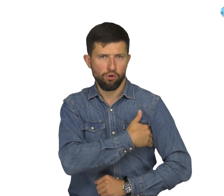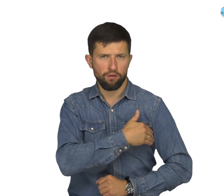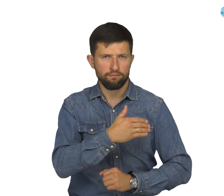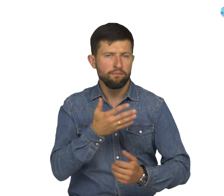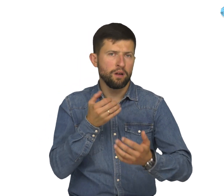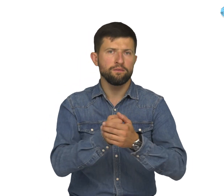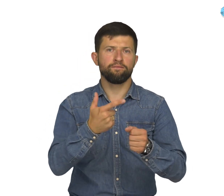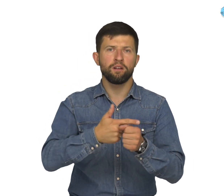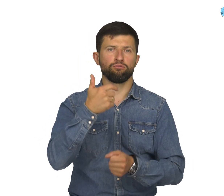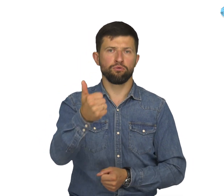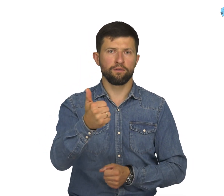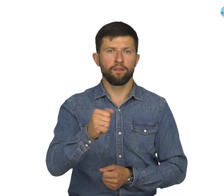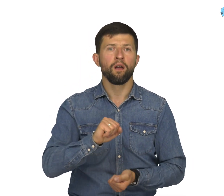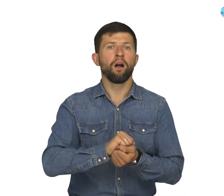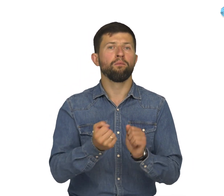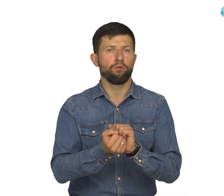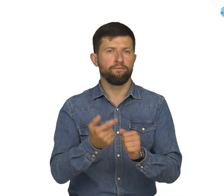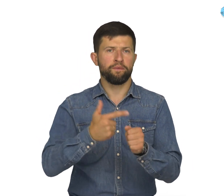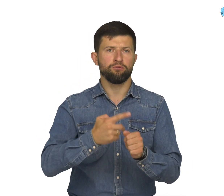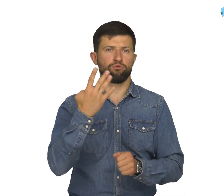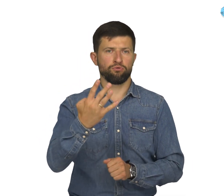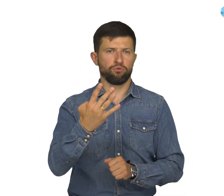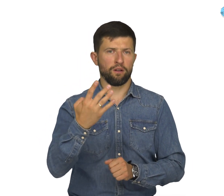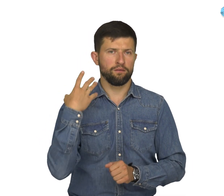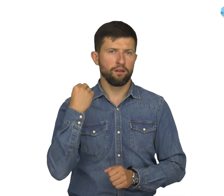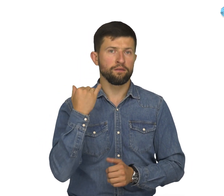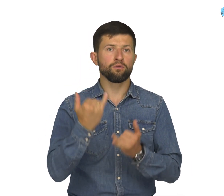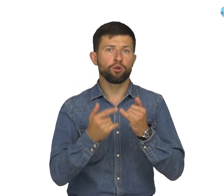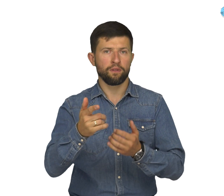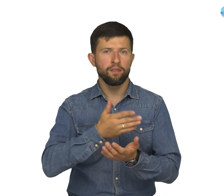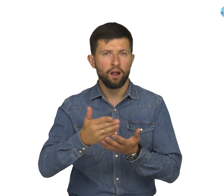nie dłużej niż do ukończenia 21 roku życia albo 24 roku życia,